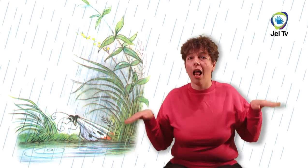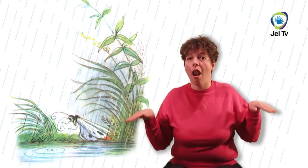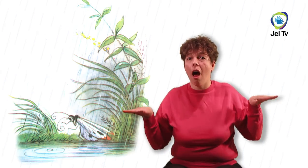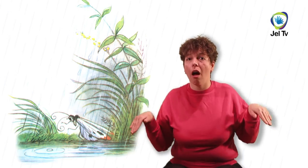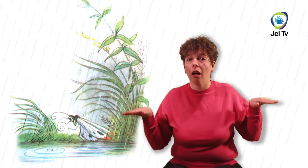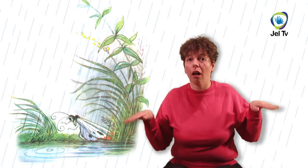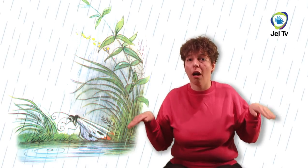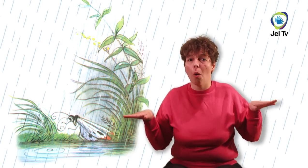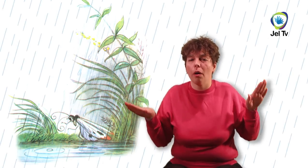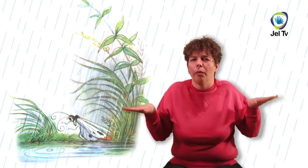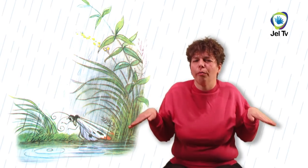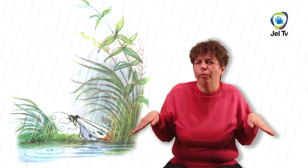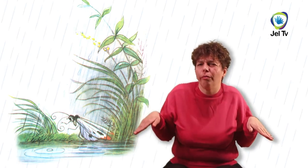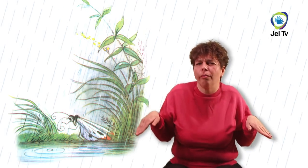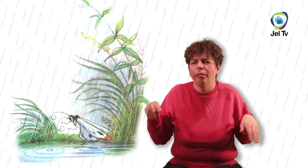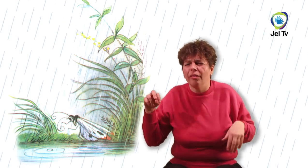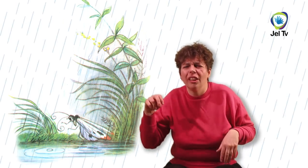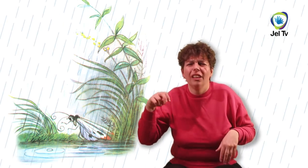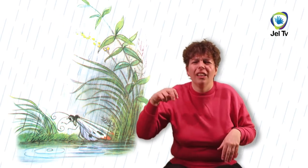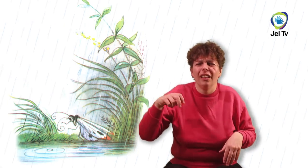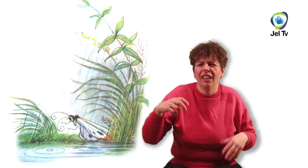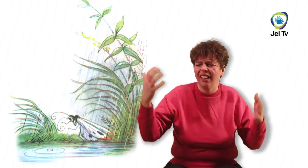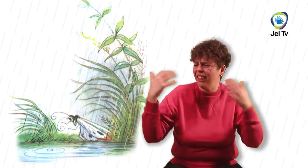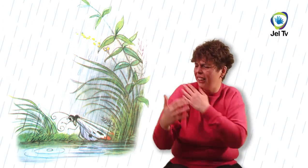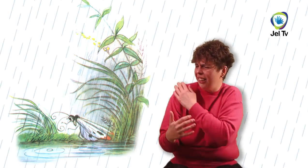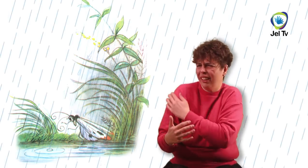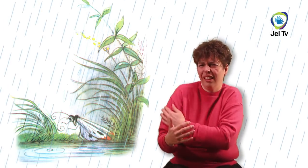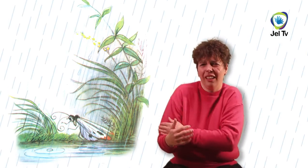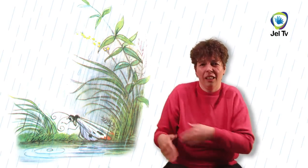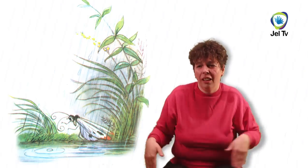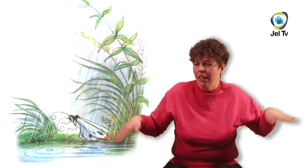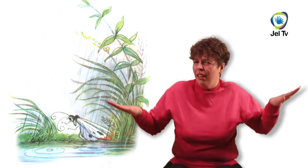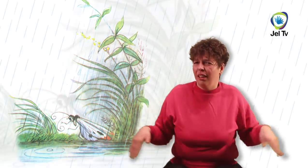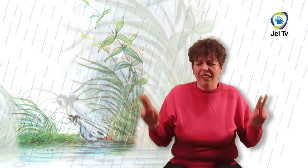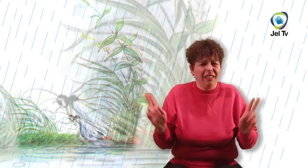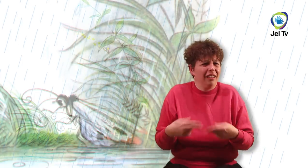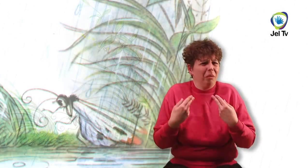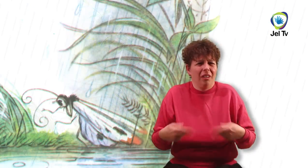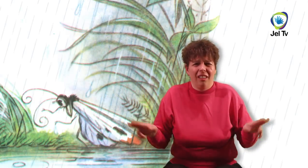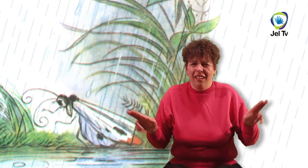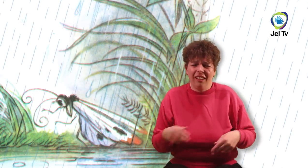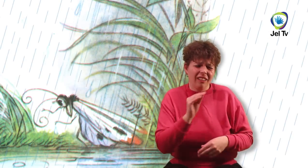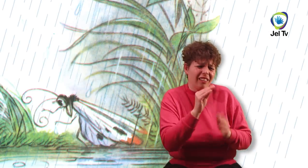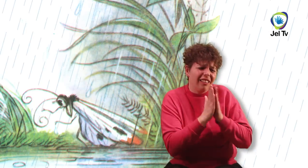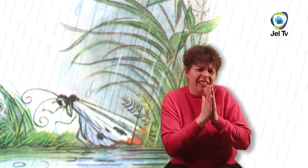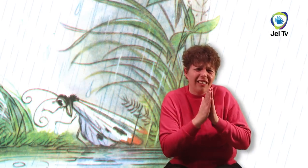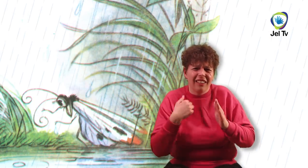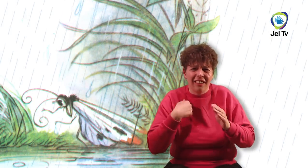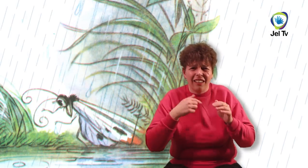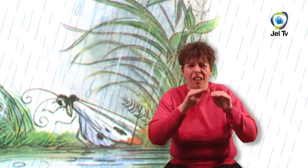A lógott szárnyú pillangó már nem tudott repülni. Pillangó kérte hadd bújjon a gomba alá.